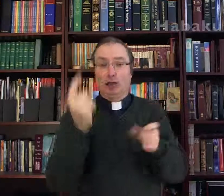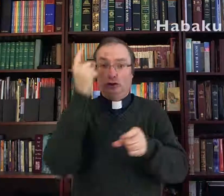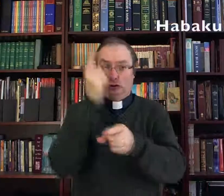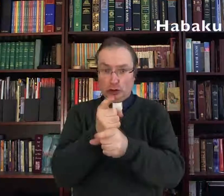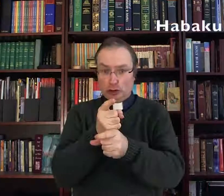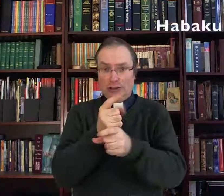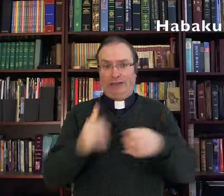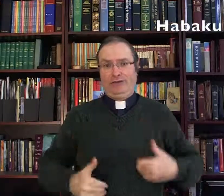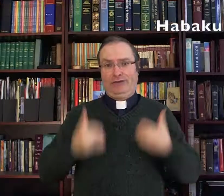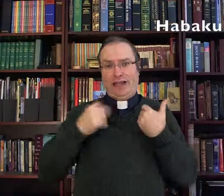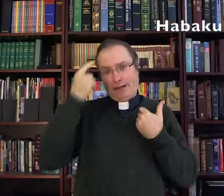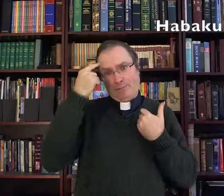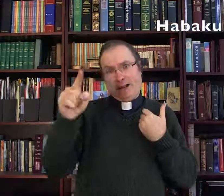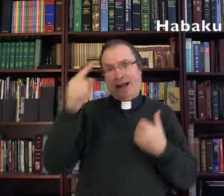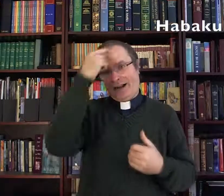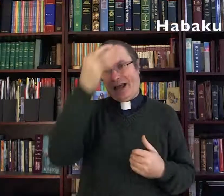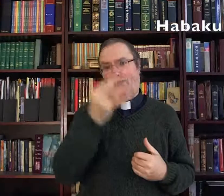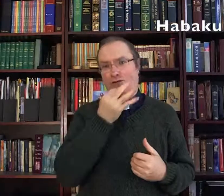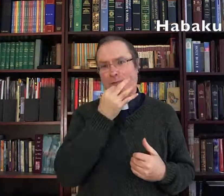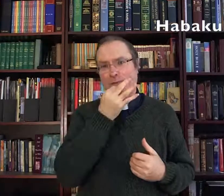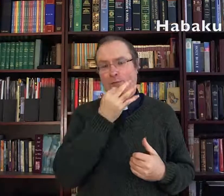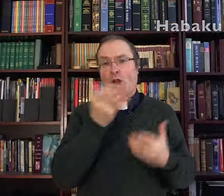Le juste vivra par la foi.